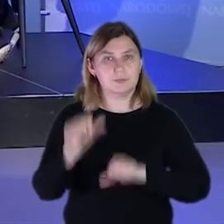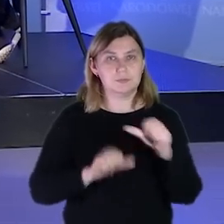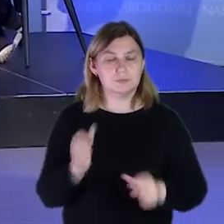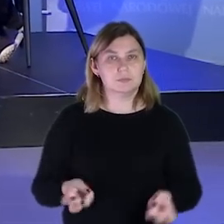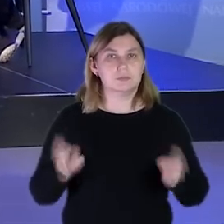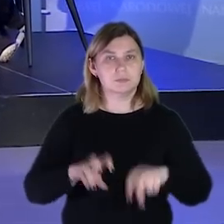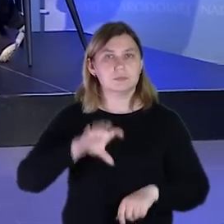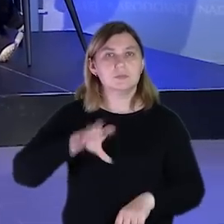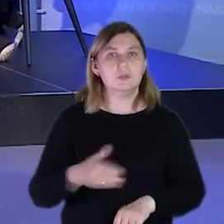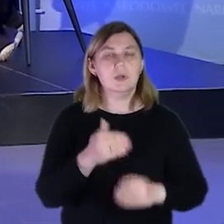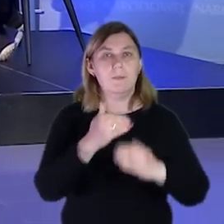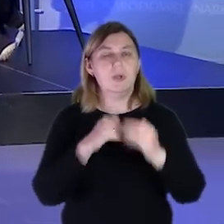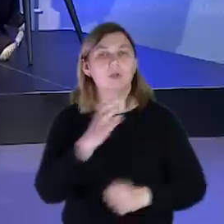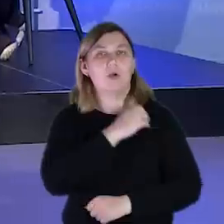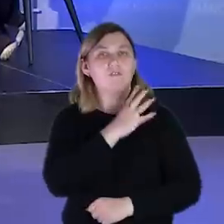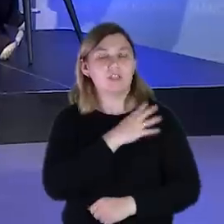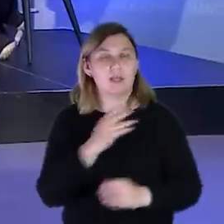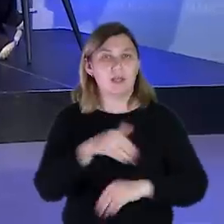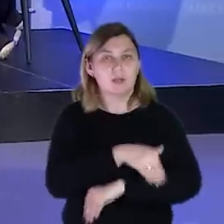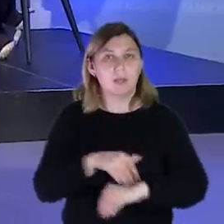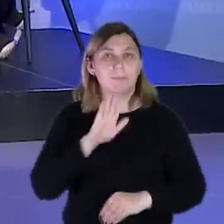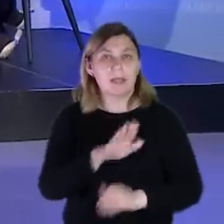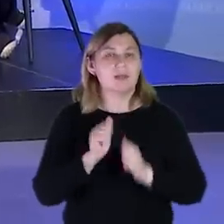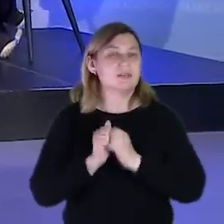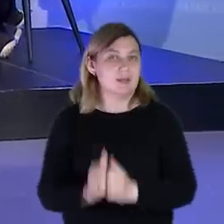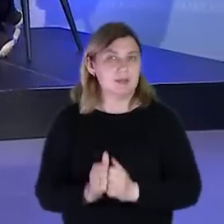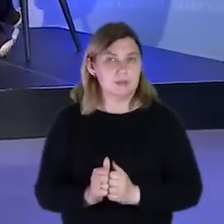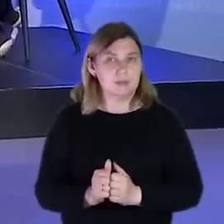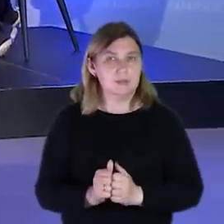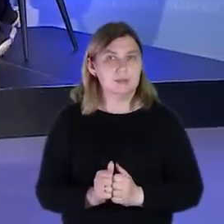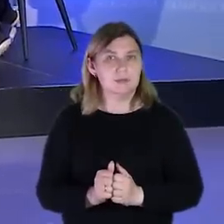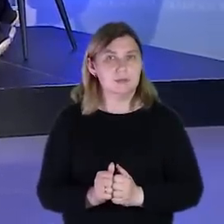utworzono grupę podoficerów granicznych, którzy mieli za zadanie